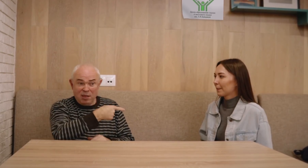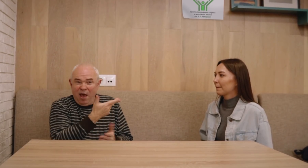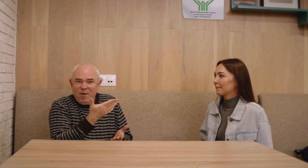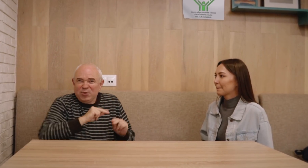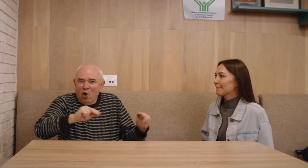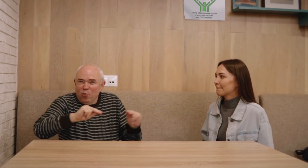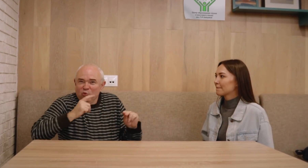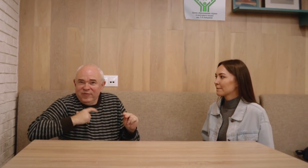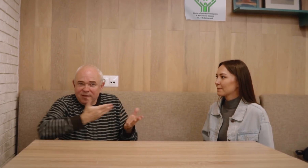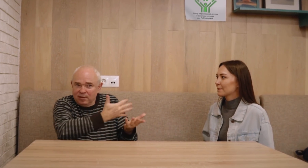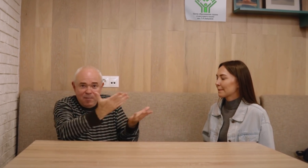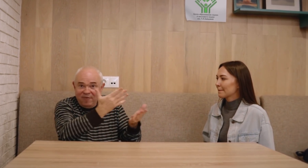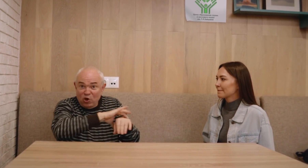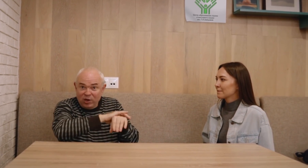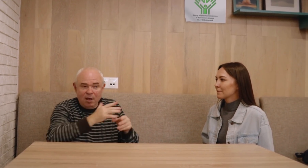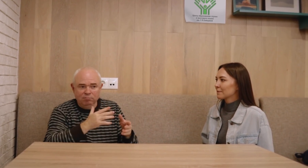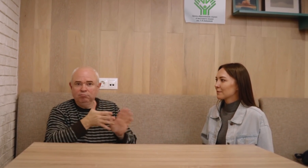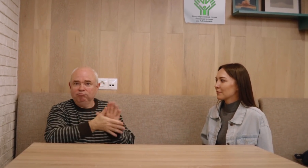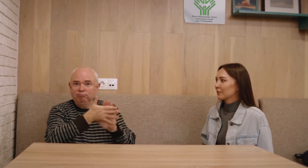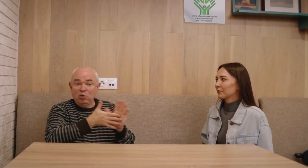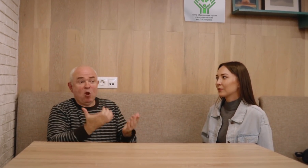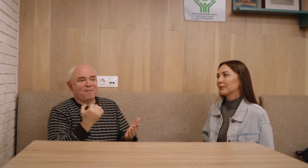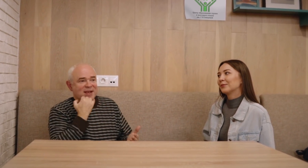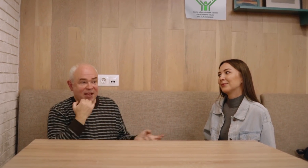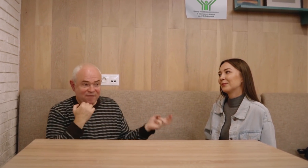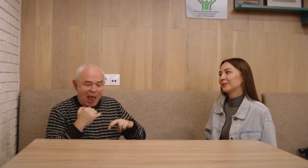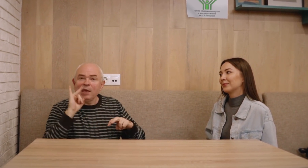В педагогическом вузе в Ташкенте более-менее освоила жесты… Теперь приехала в Москву.